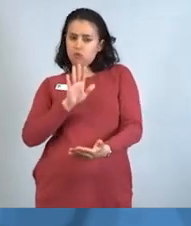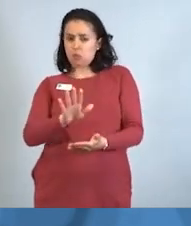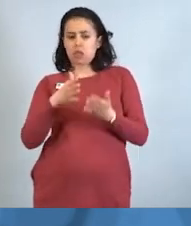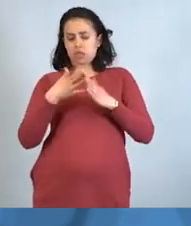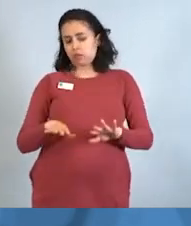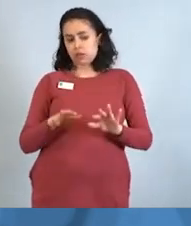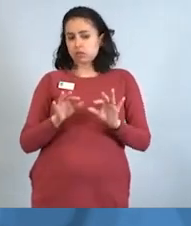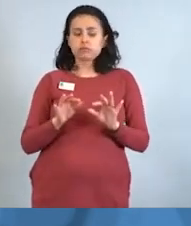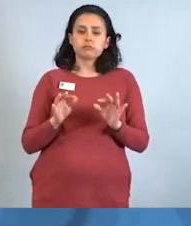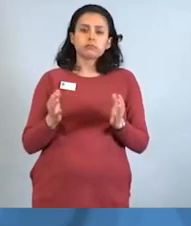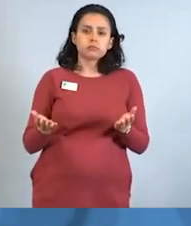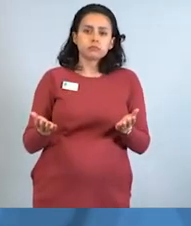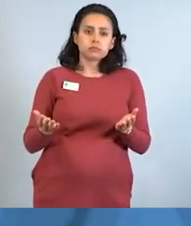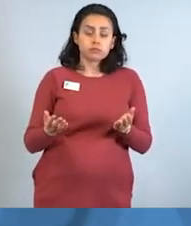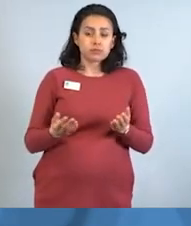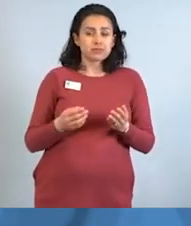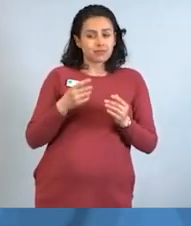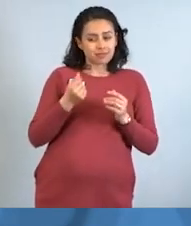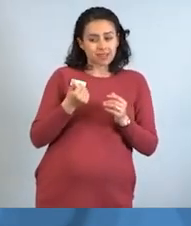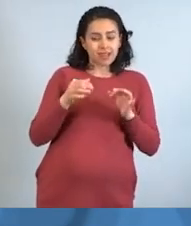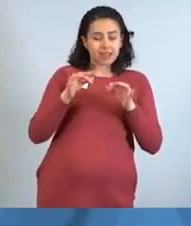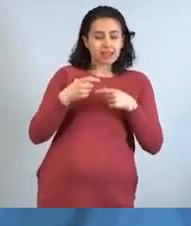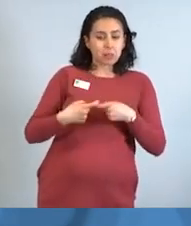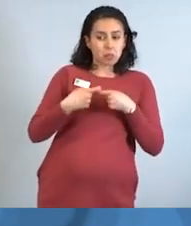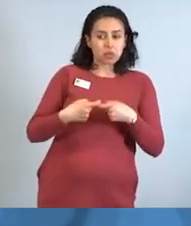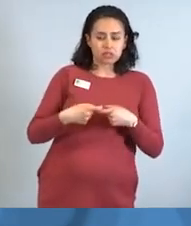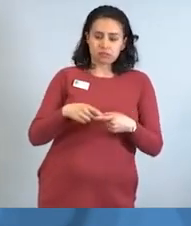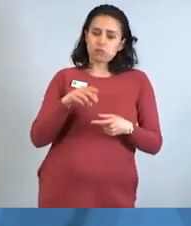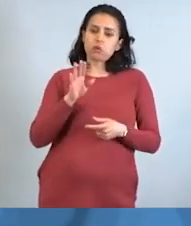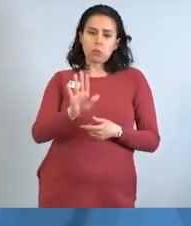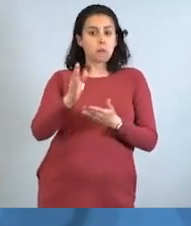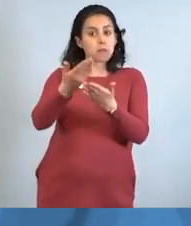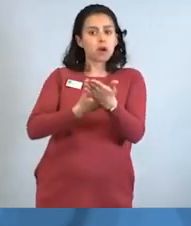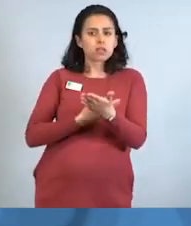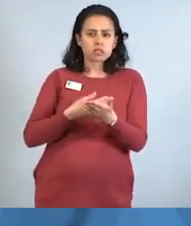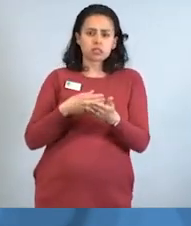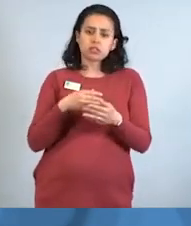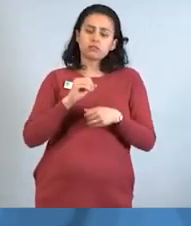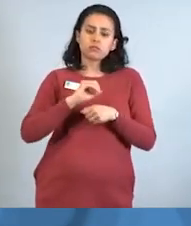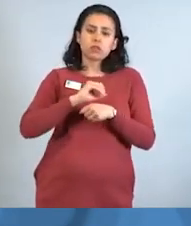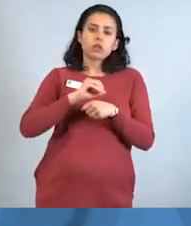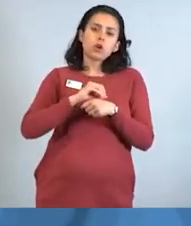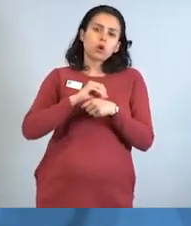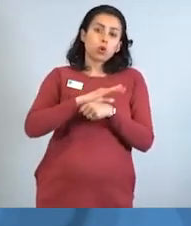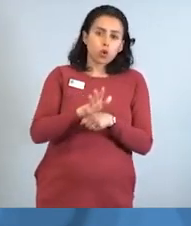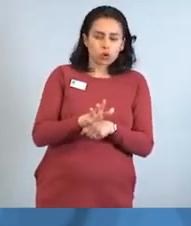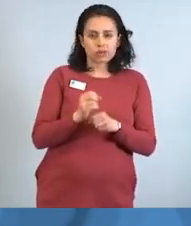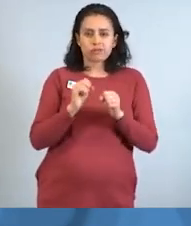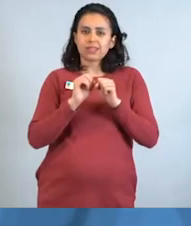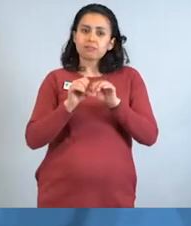Se riippuu vähän siitä, kuinka vakava koronaepidemia siinä maassa on, onko vaihtoehtoisia rokotteita käytössä